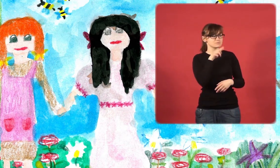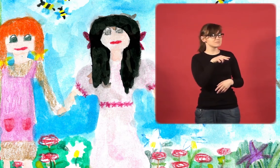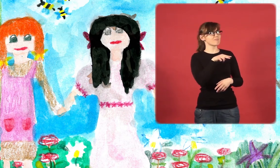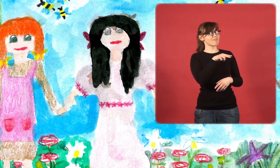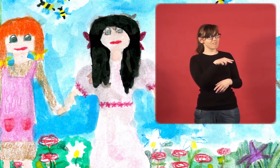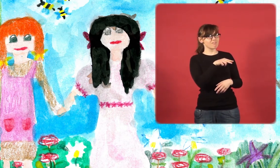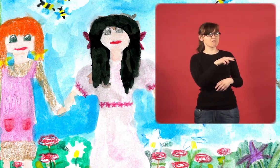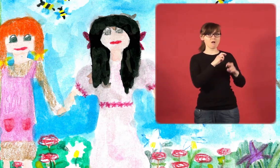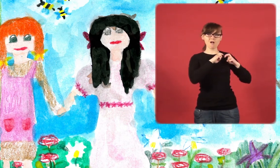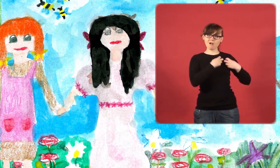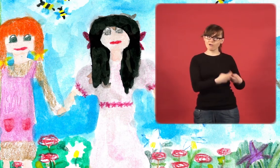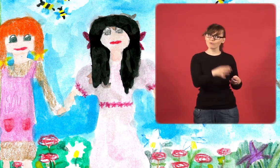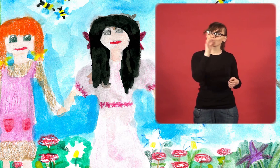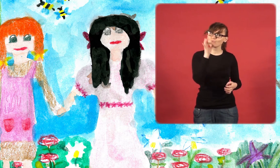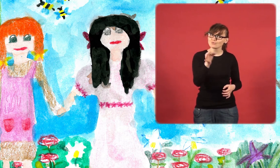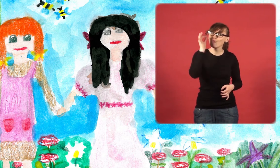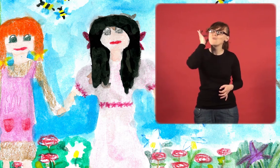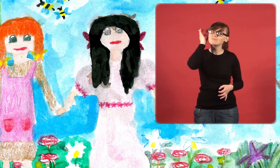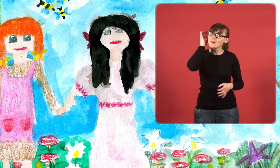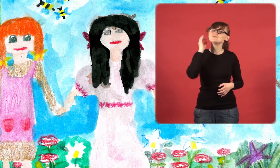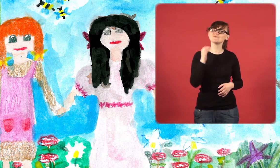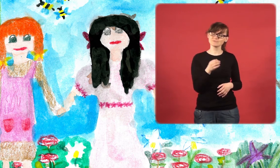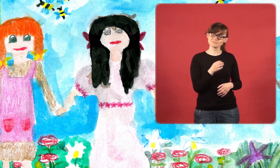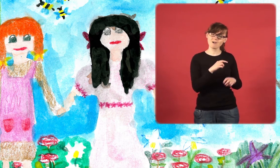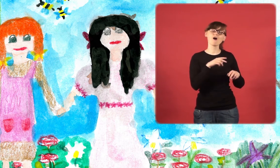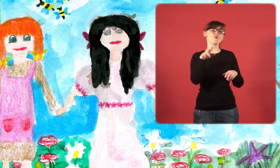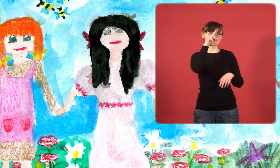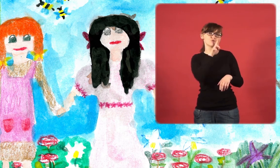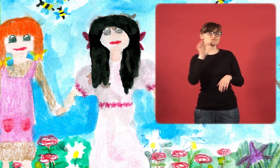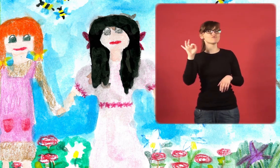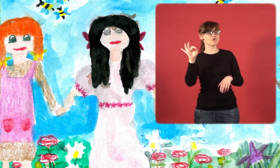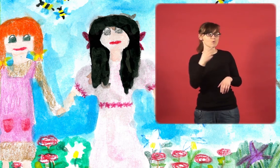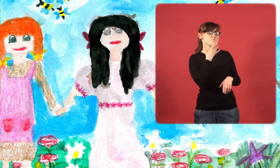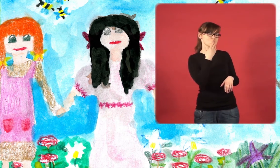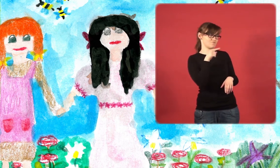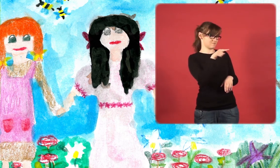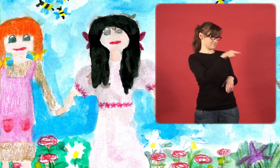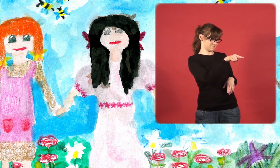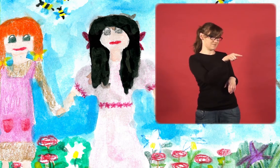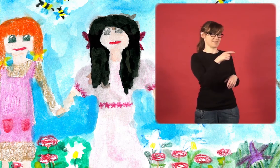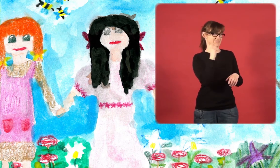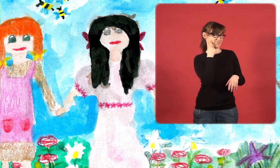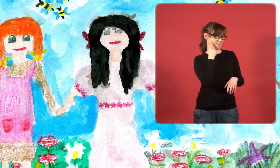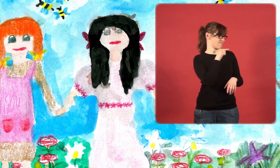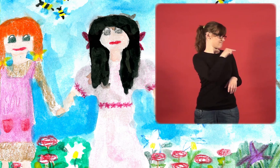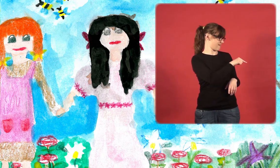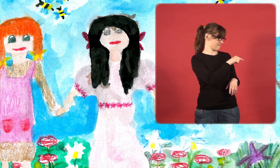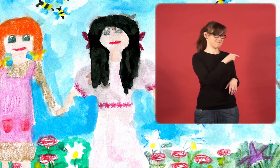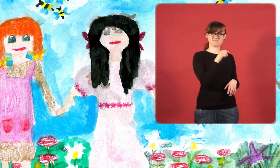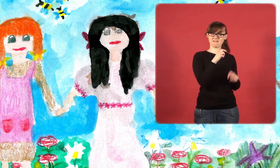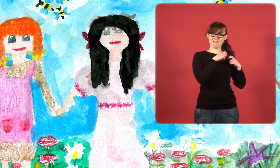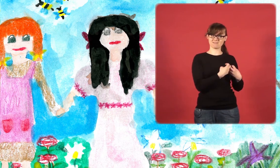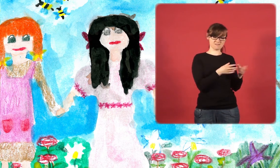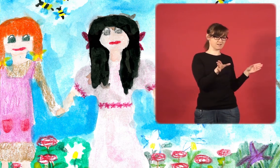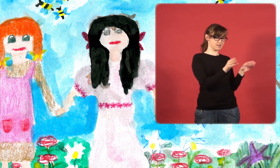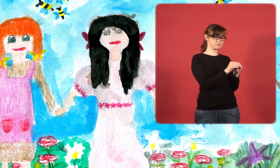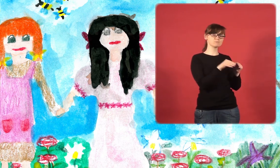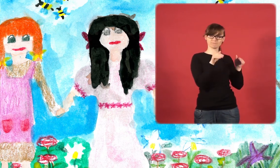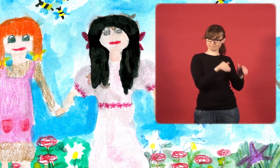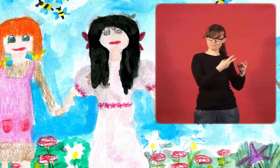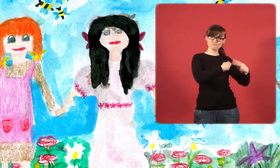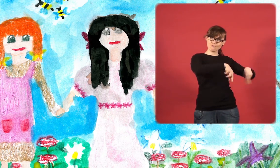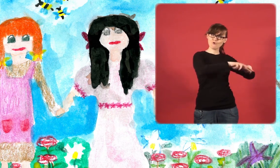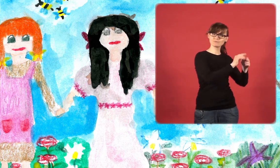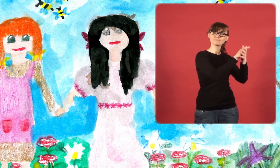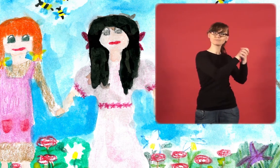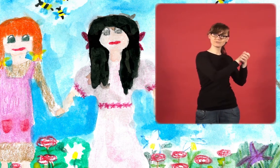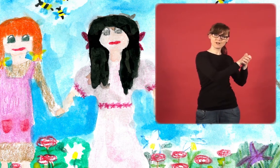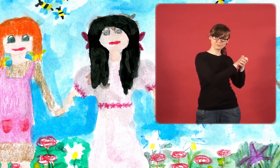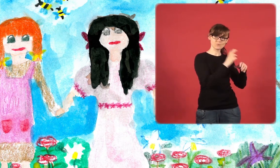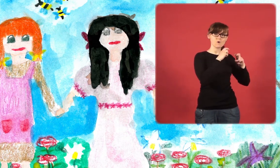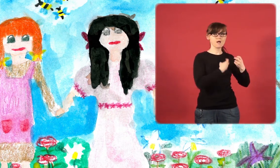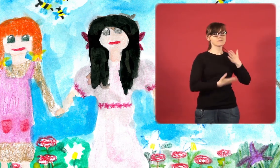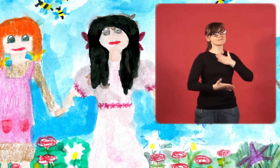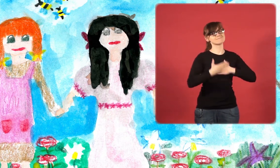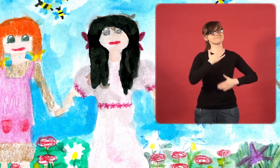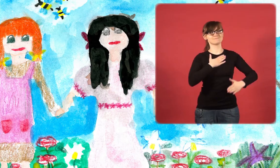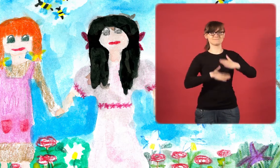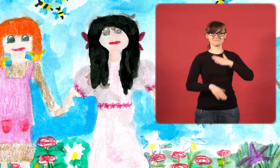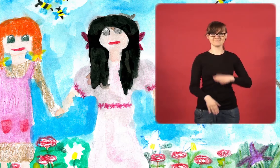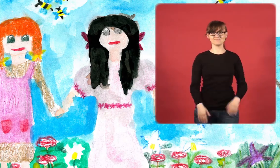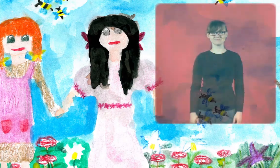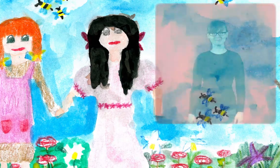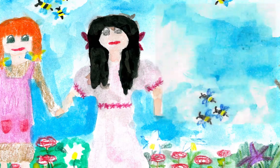Rodzice Diany wyrazili zgodę aby dziewczynki jak dawniej będą się razem bawiły.